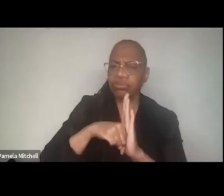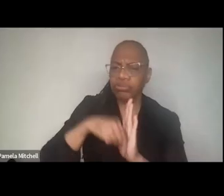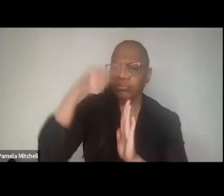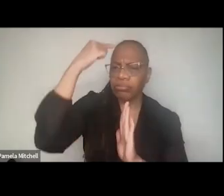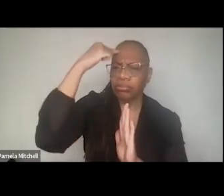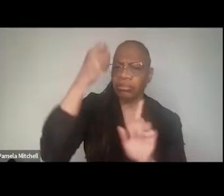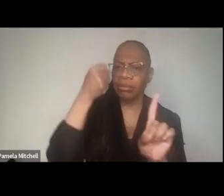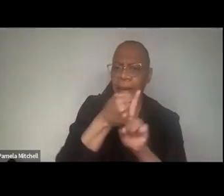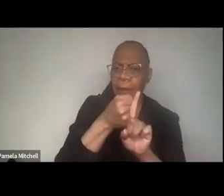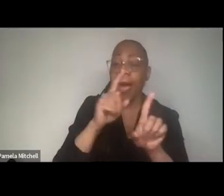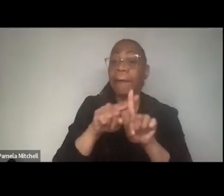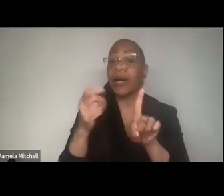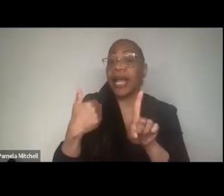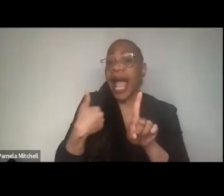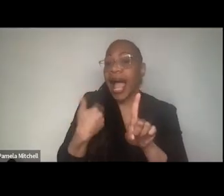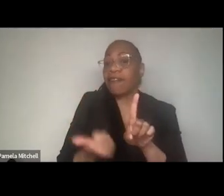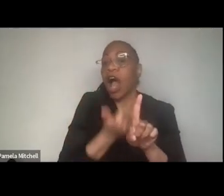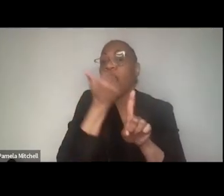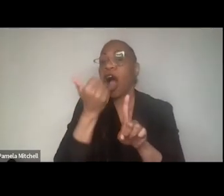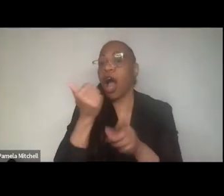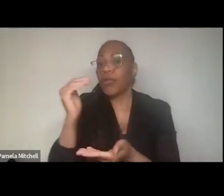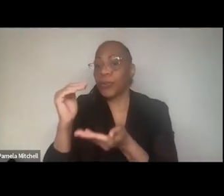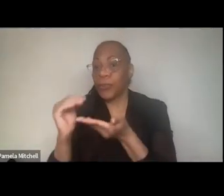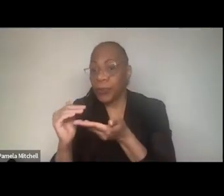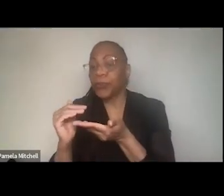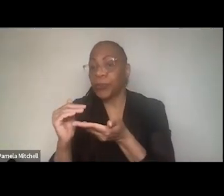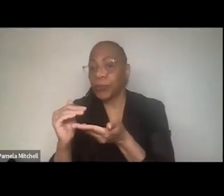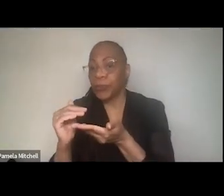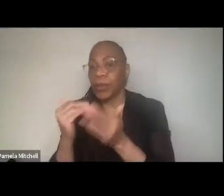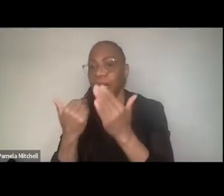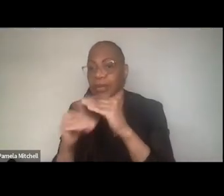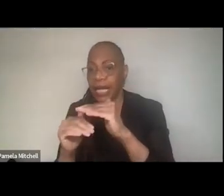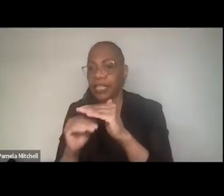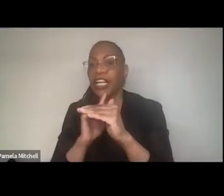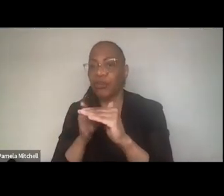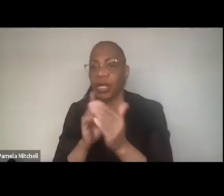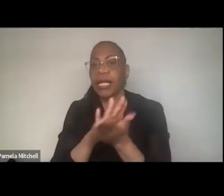pero tal vez tengan algunas limitaciones físicas más leves. Eso puede ser desafiante de navegar,